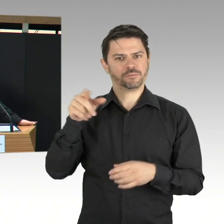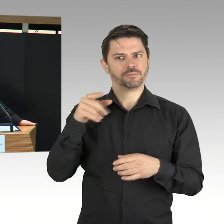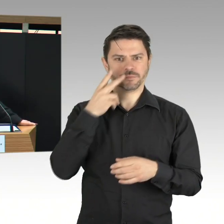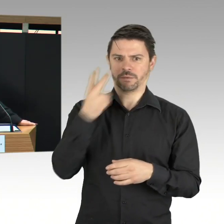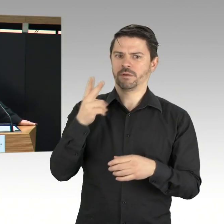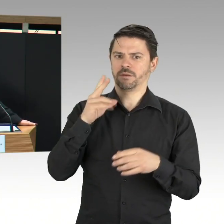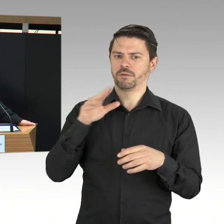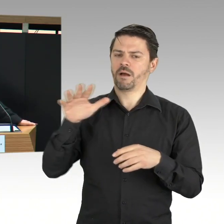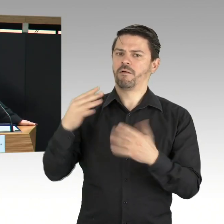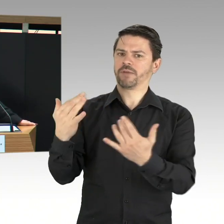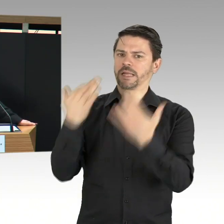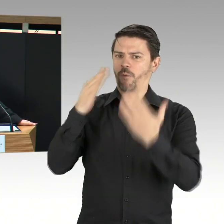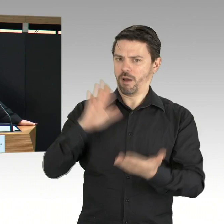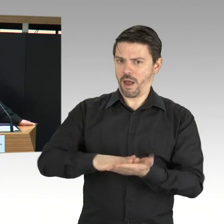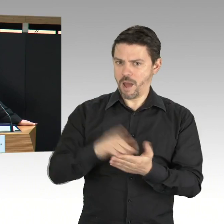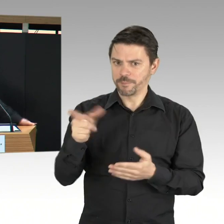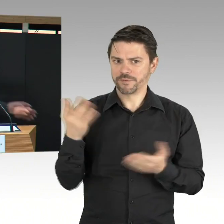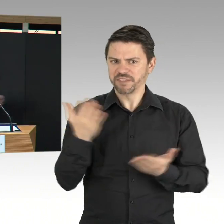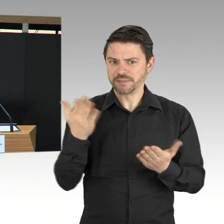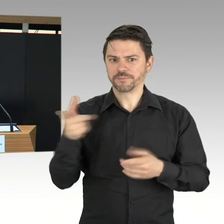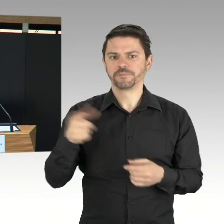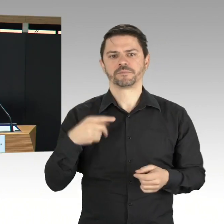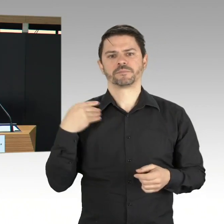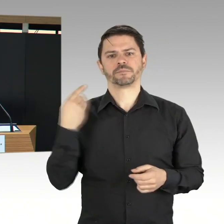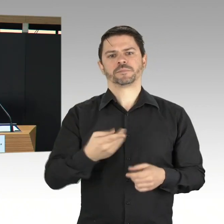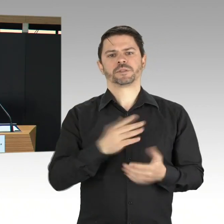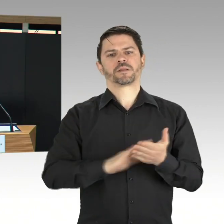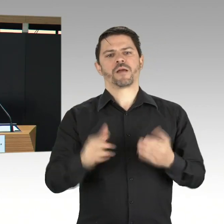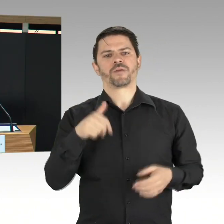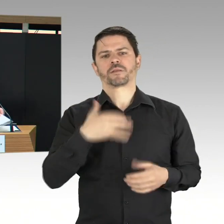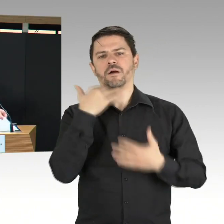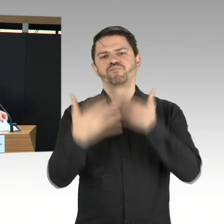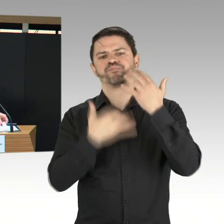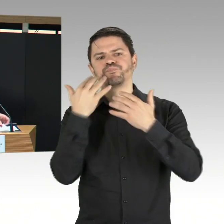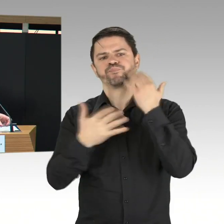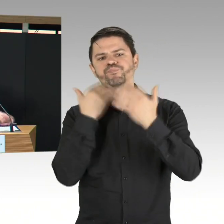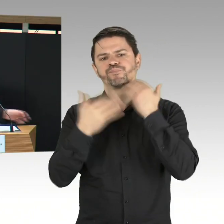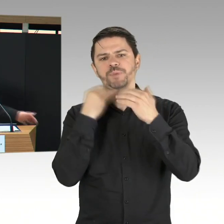und dort werden dann die Anfragen entsprechend auch möglich sein